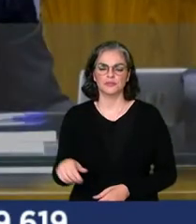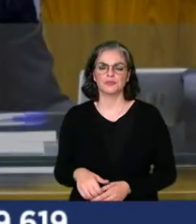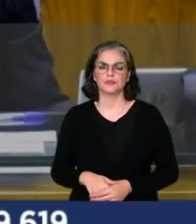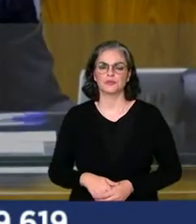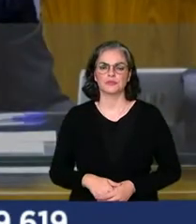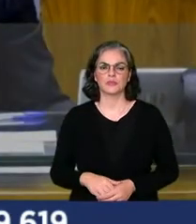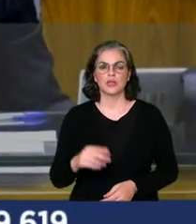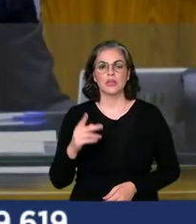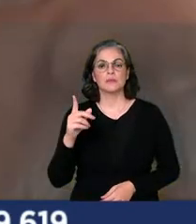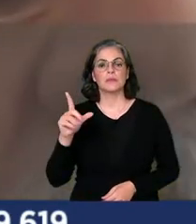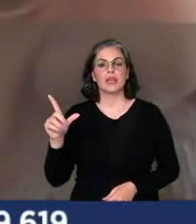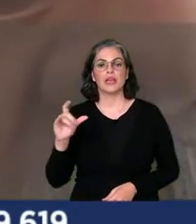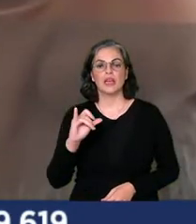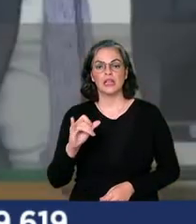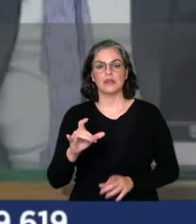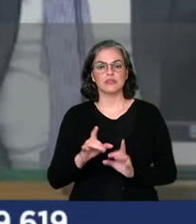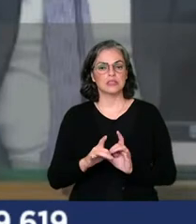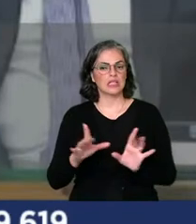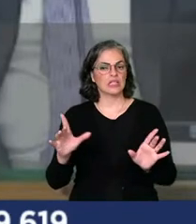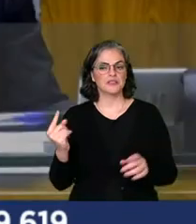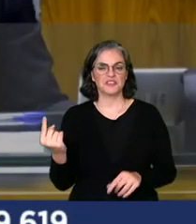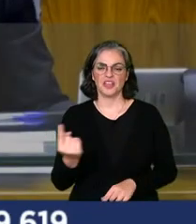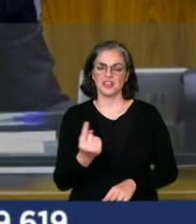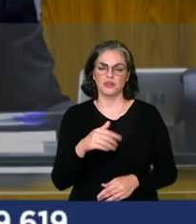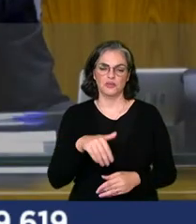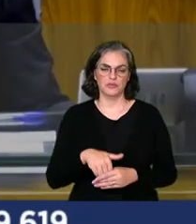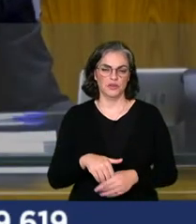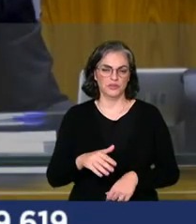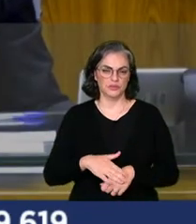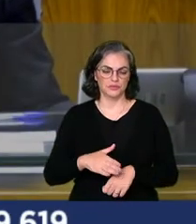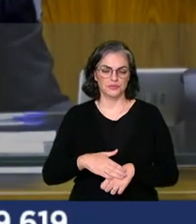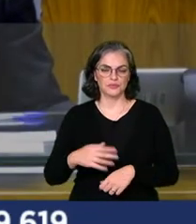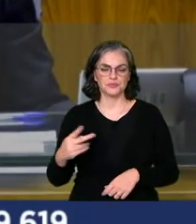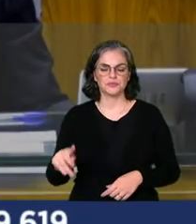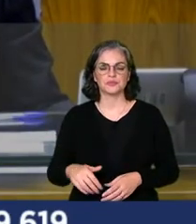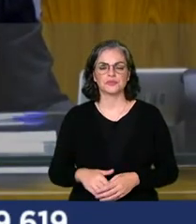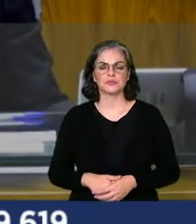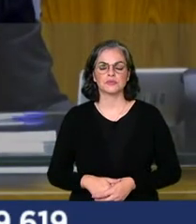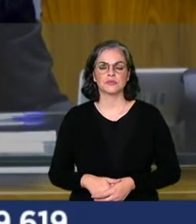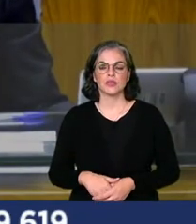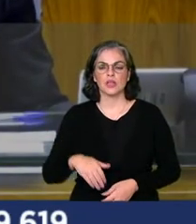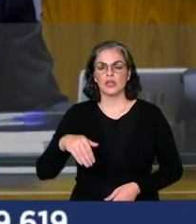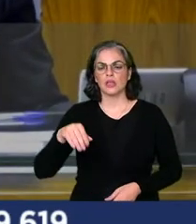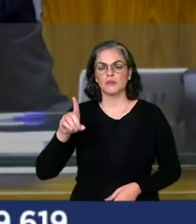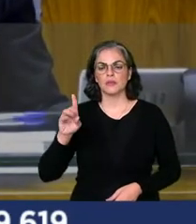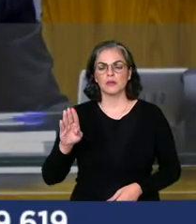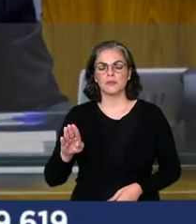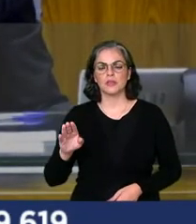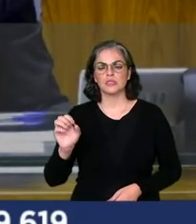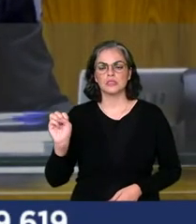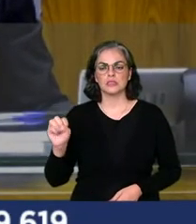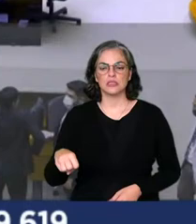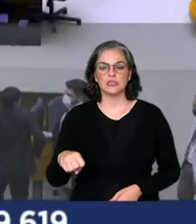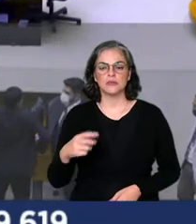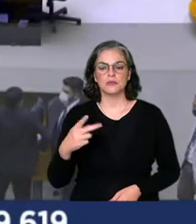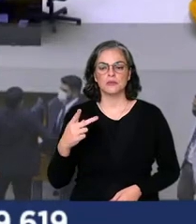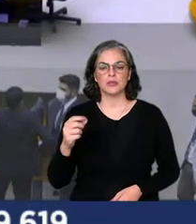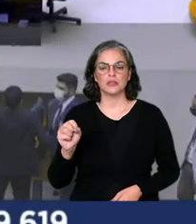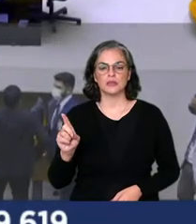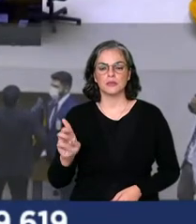PRESIDENTE, O PL LIBERA A BANCO AGUADA, PRESIDENTE. [PRESIDENTE]: PL LIBERA, REPUBLICANOS NÃO, MDB SIM. PSDB?